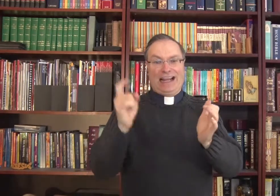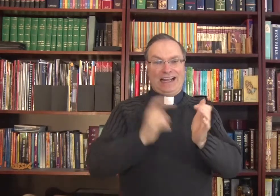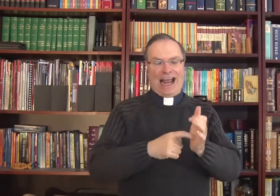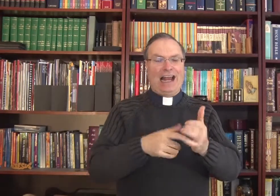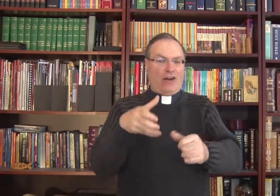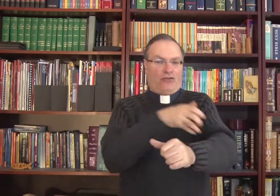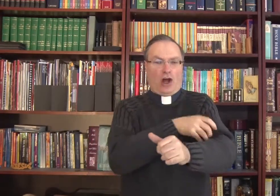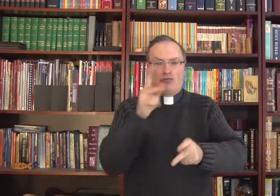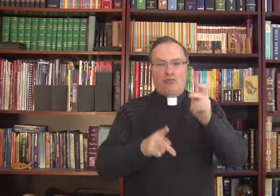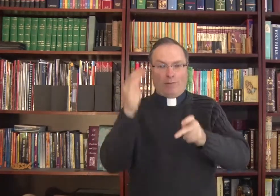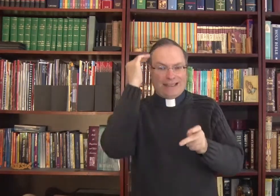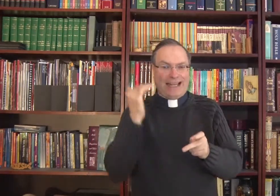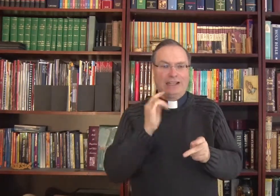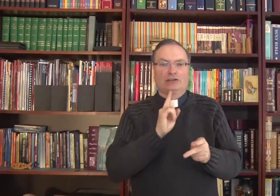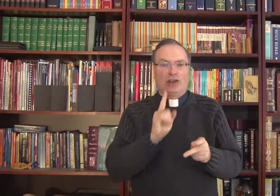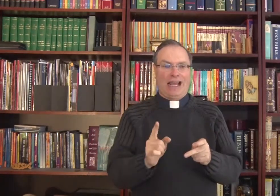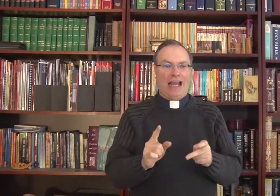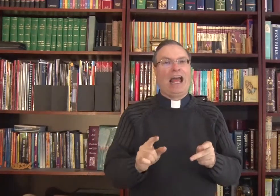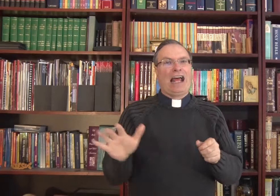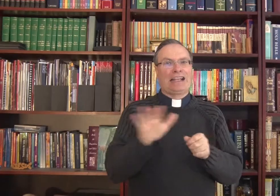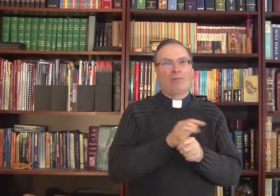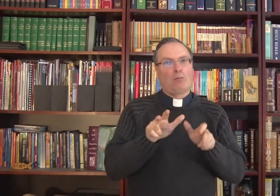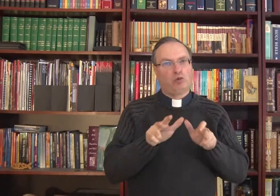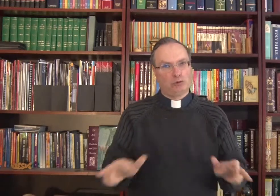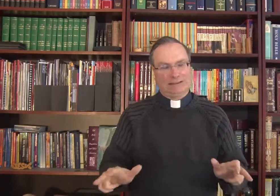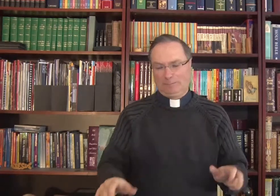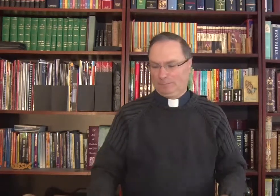quand la force du peuple saint serait entièrement épuisée.»